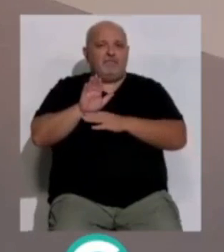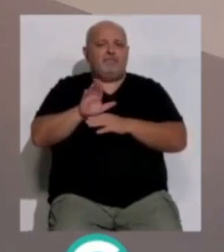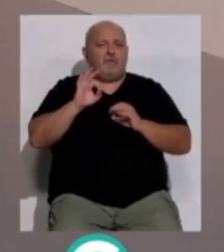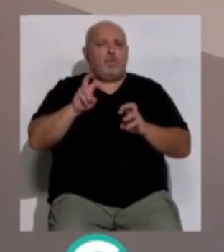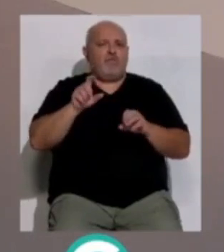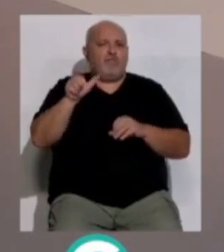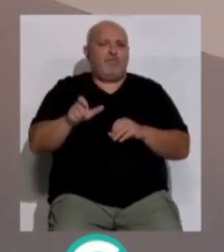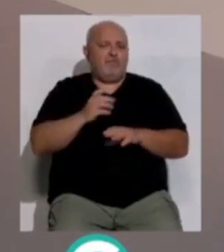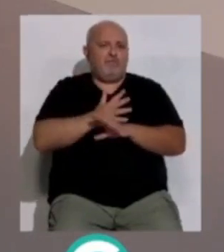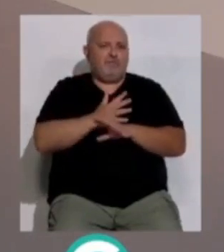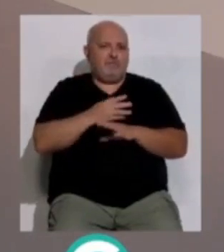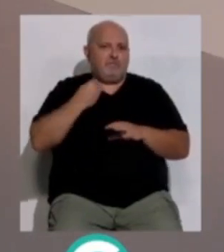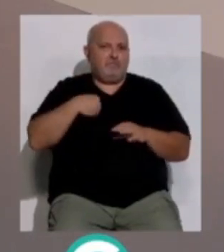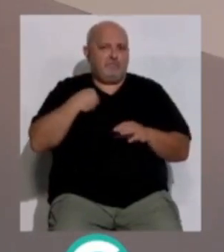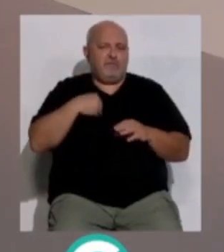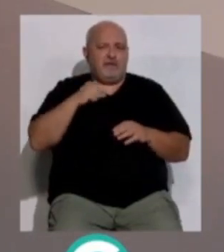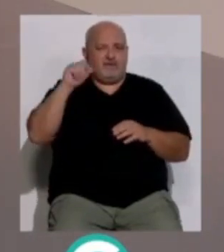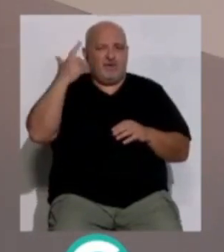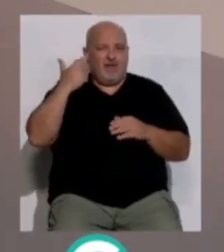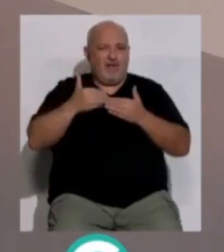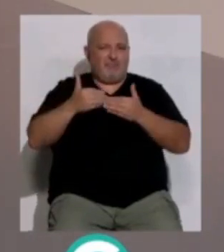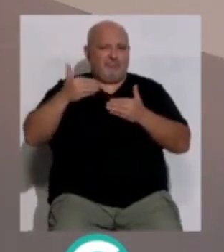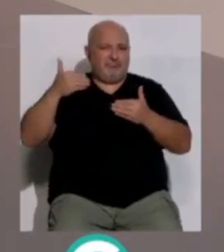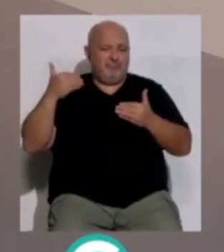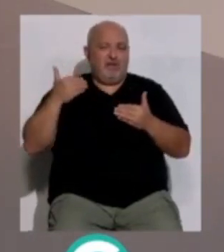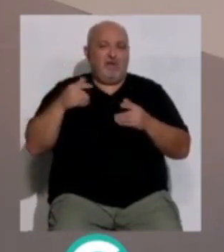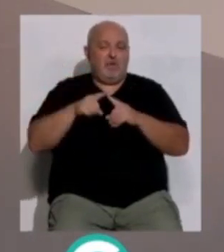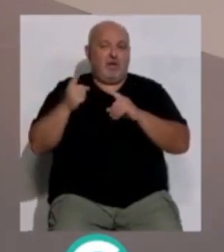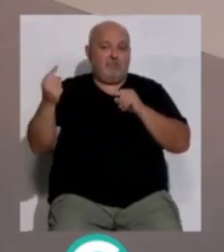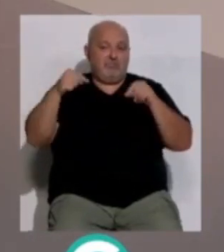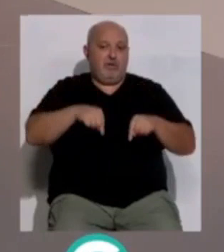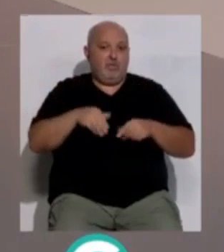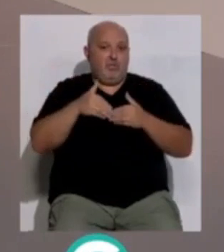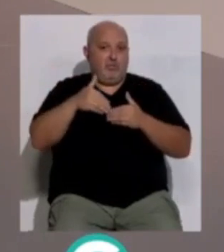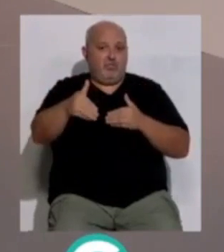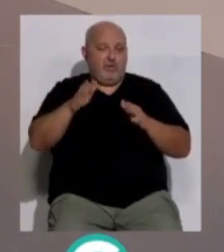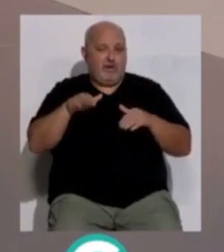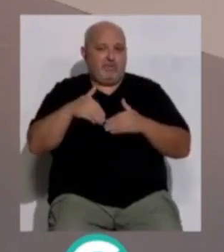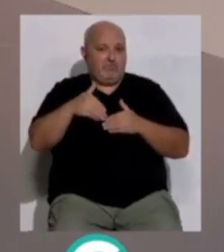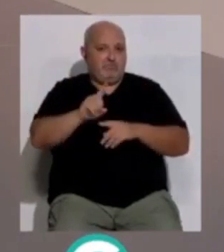futbolista del Girona prácticamente pueden ser las mismas declaraciones que haga presentándose como